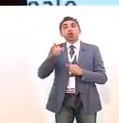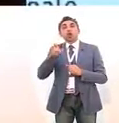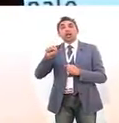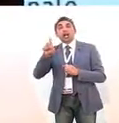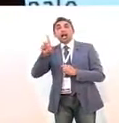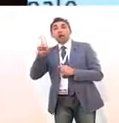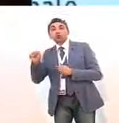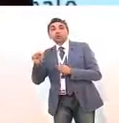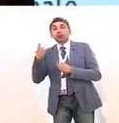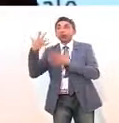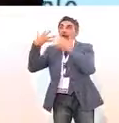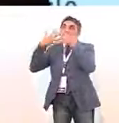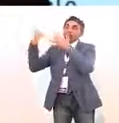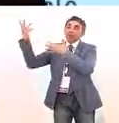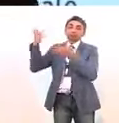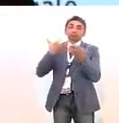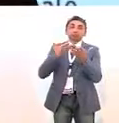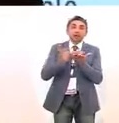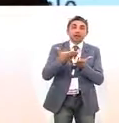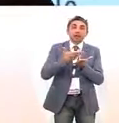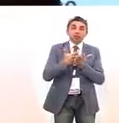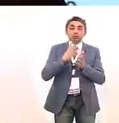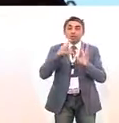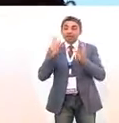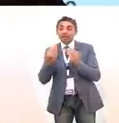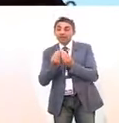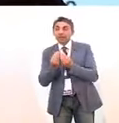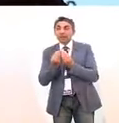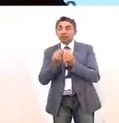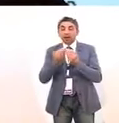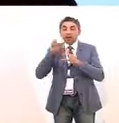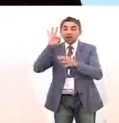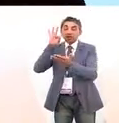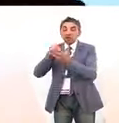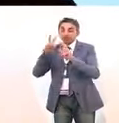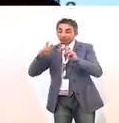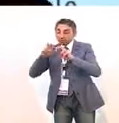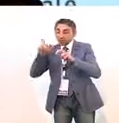Uniti racconta quello che è stato fatto insieme ai centri di ricerca italiani, ma bisogna